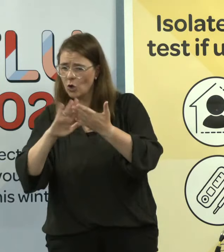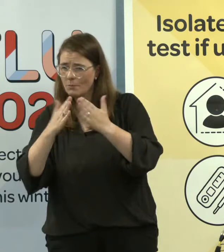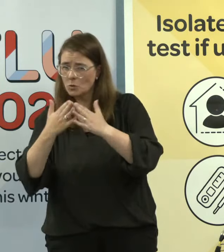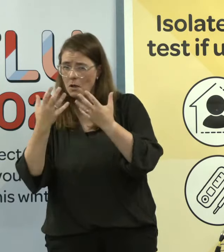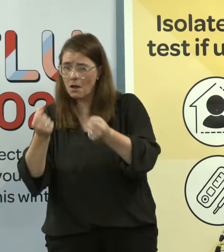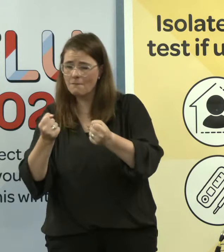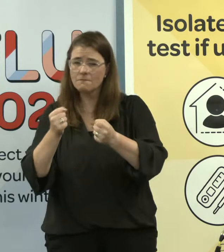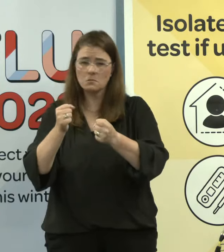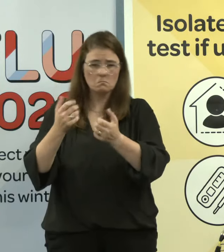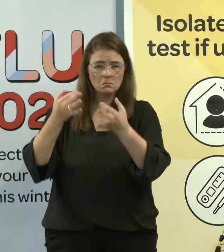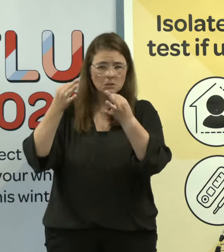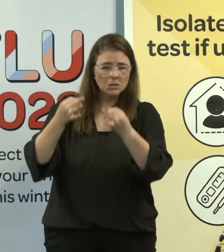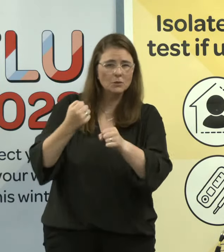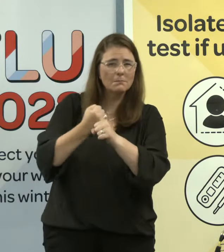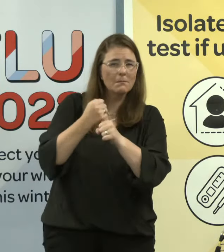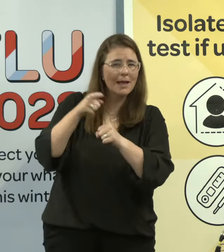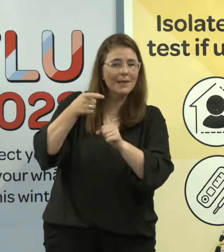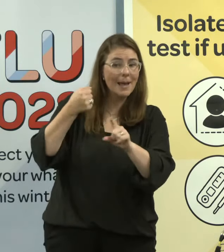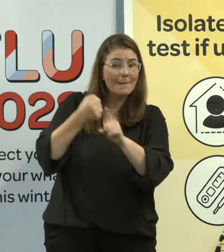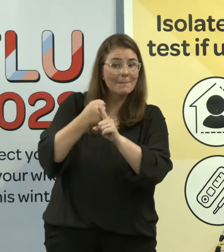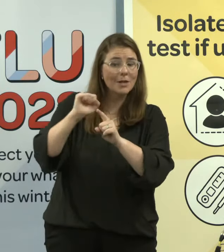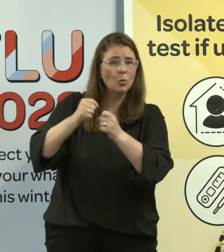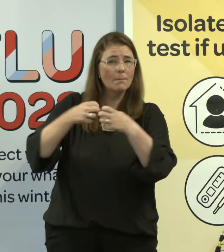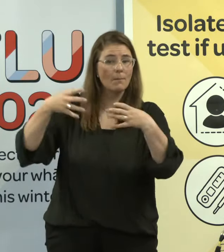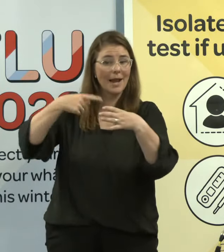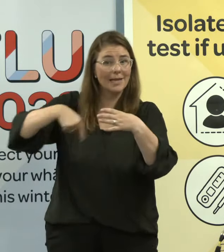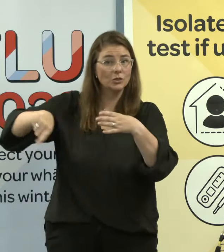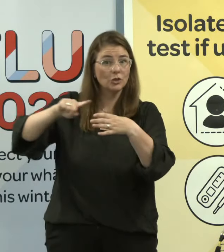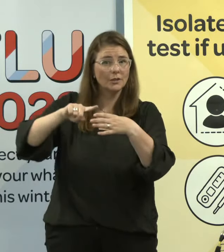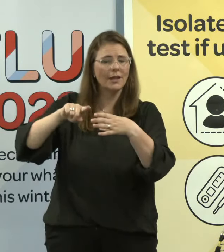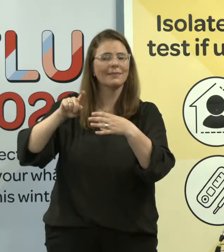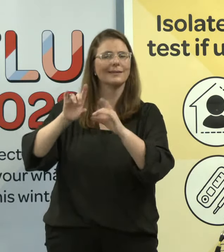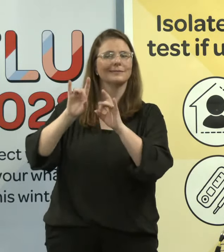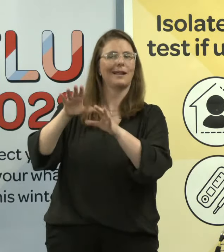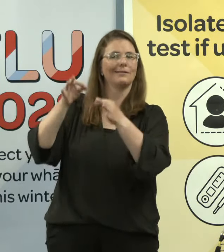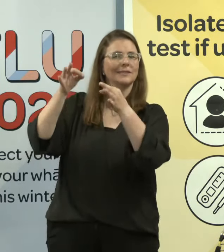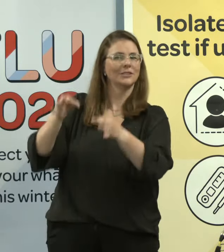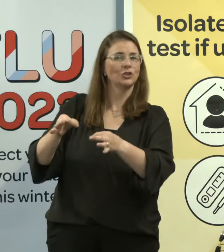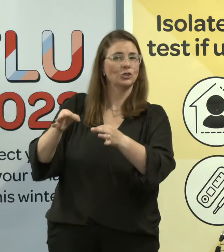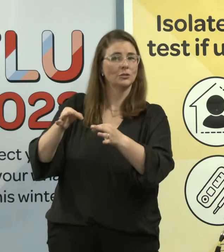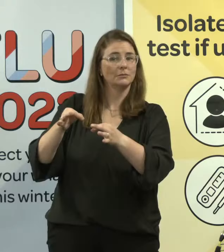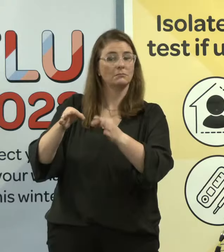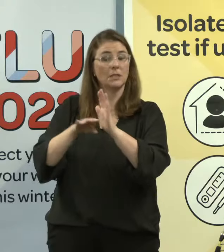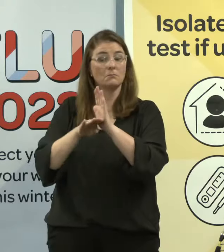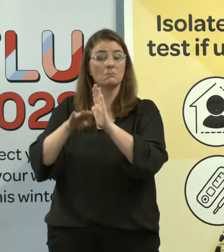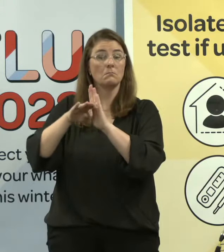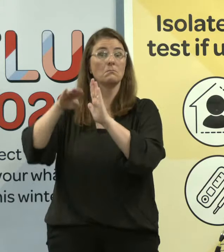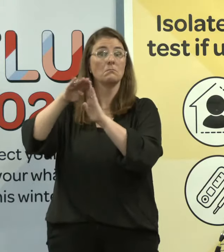a tatou, ko ta ratou e mahi nei,